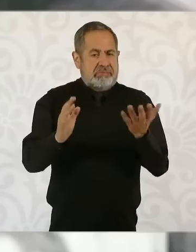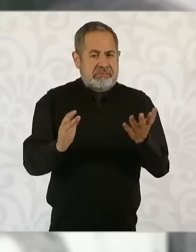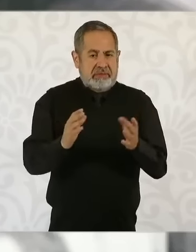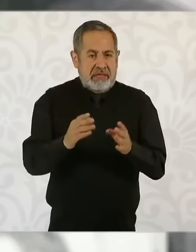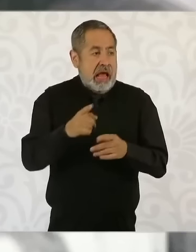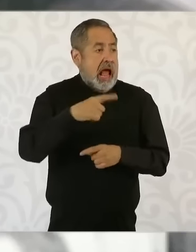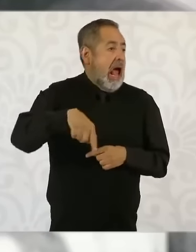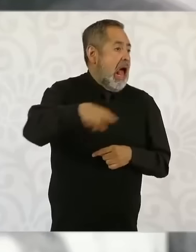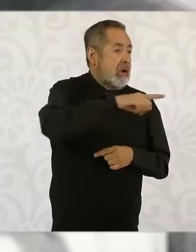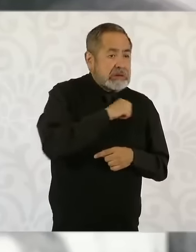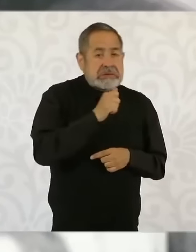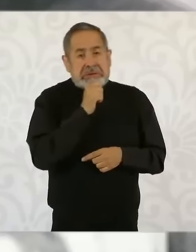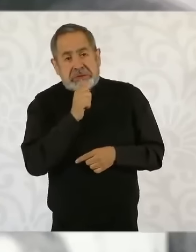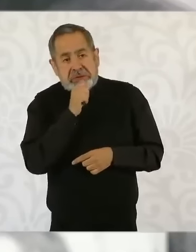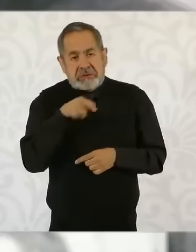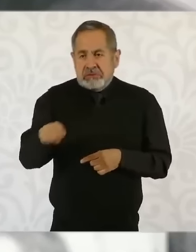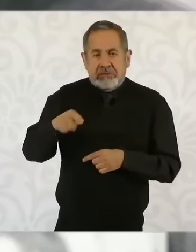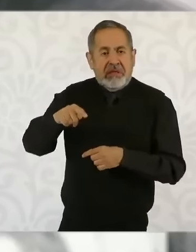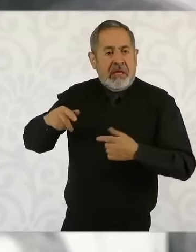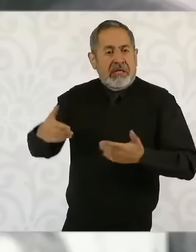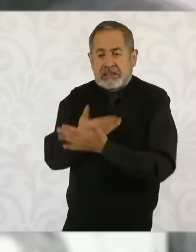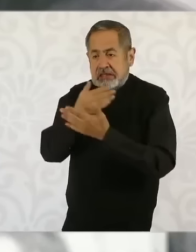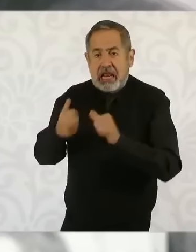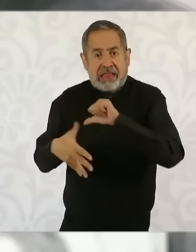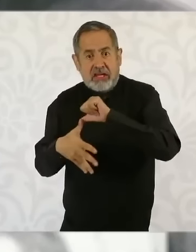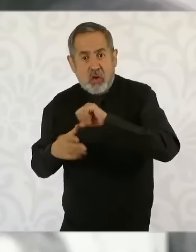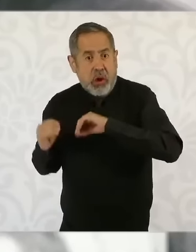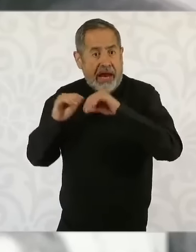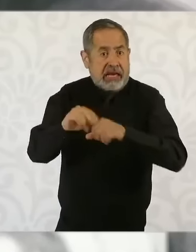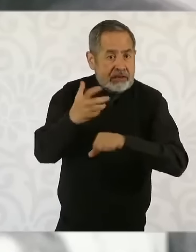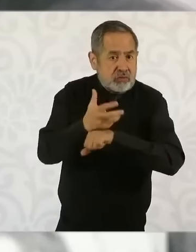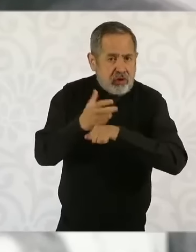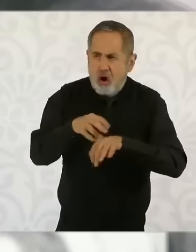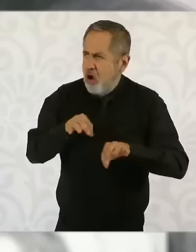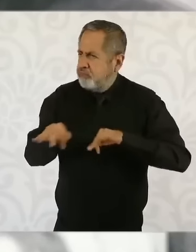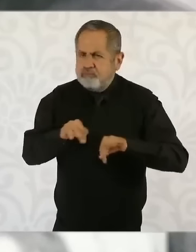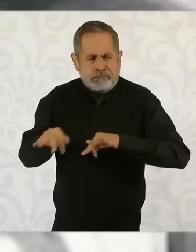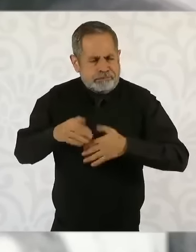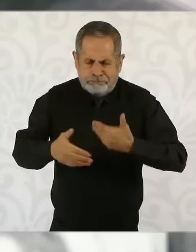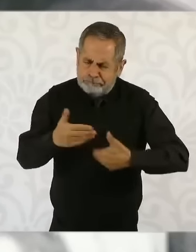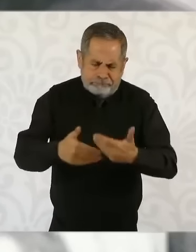mundo apenas estaba regresando entonces todos estos números se los digo porque si es cierto